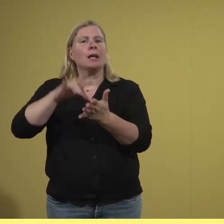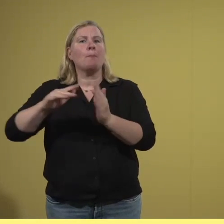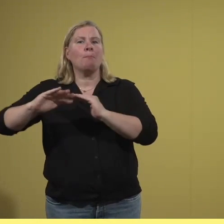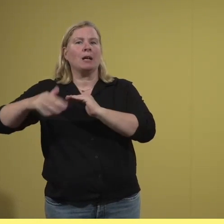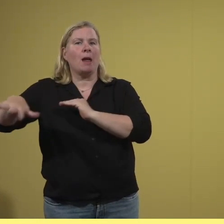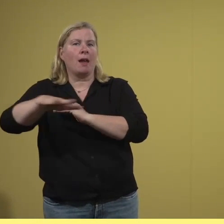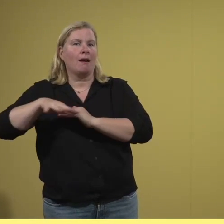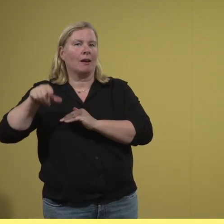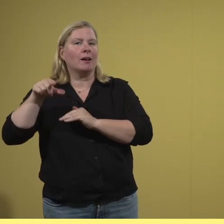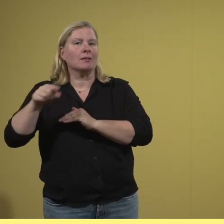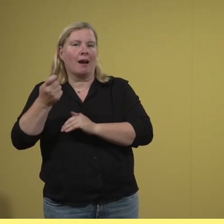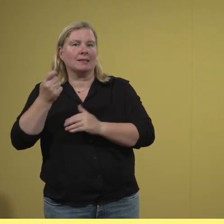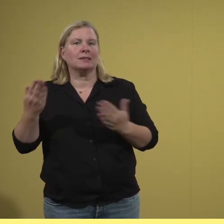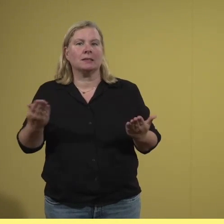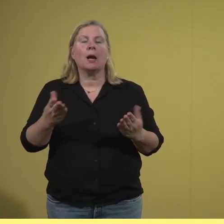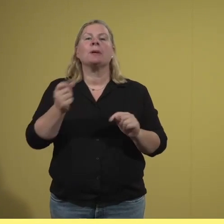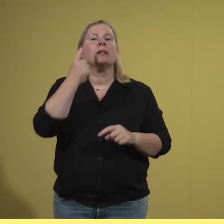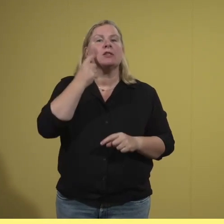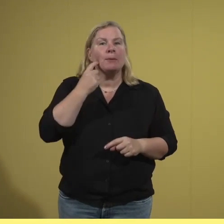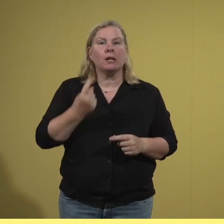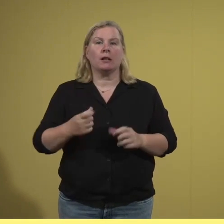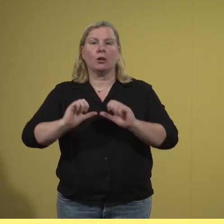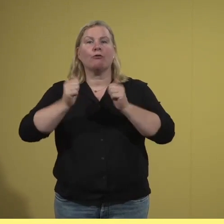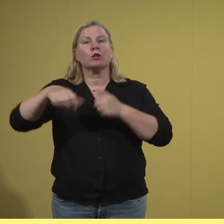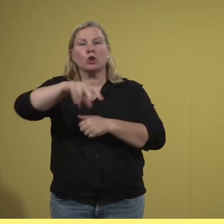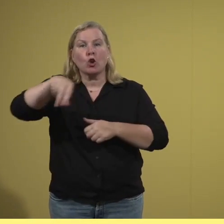mit Zwiebeln, frischen Kräutern, Knoblauch,